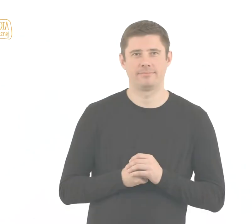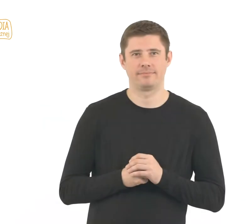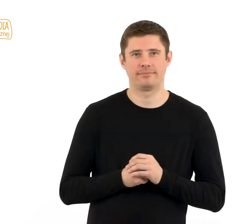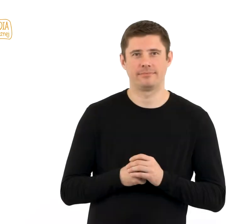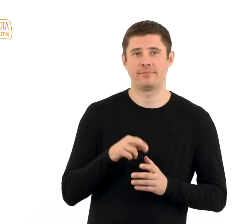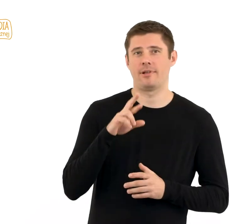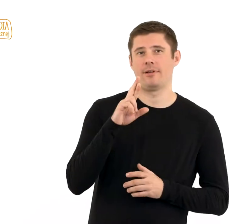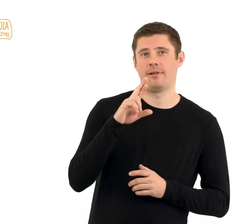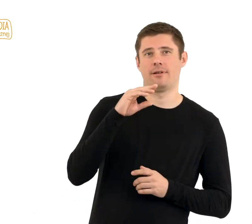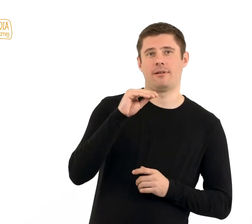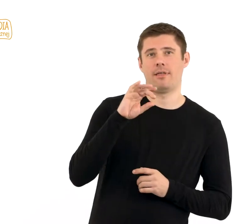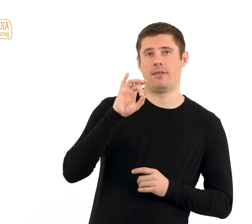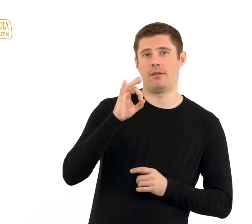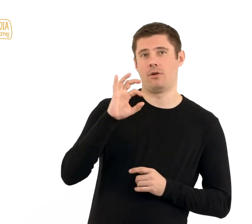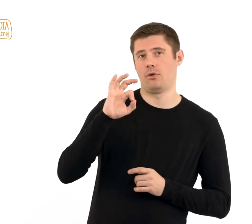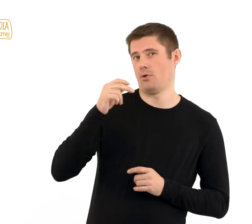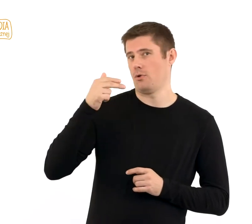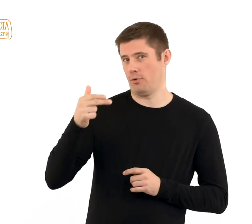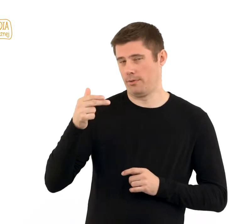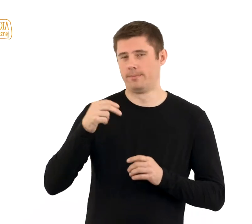REGON